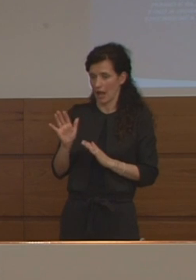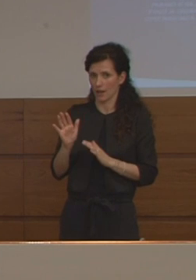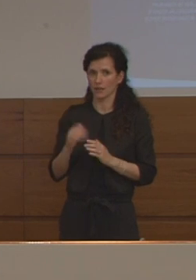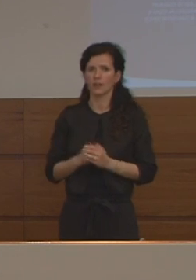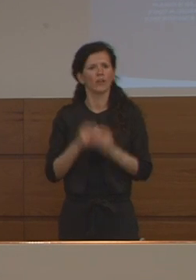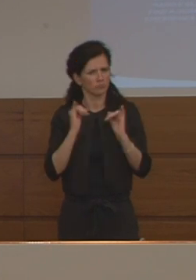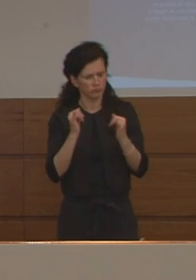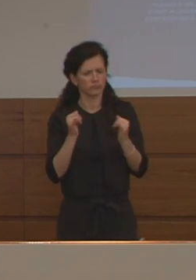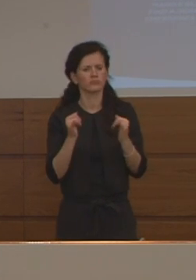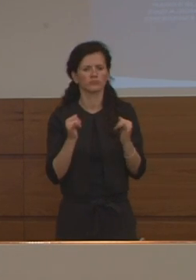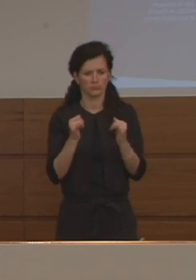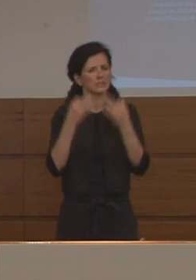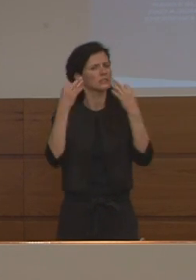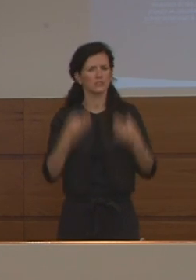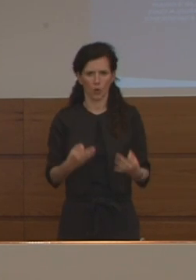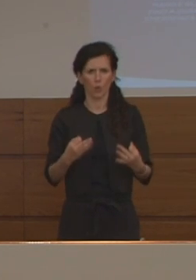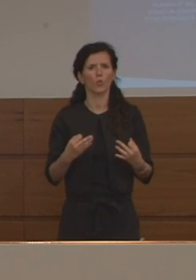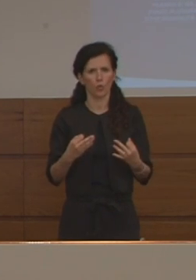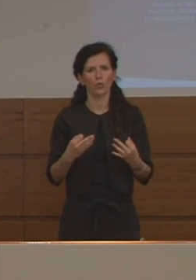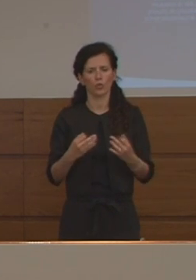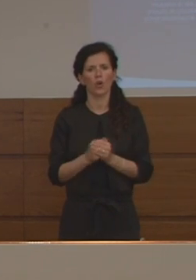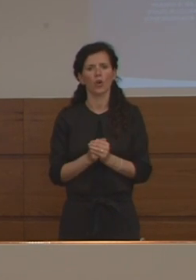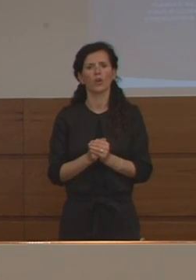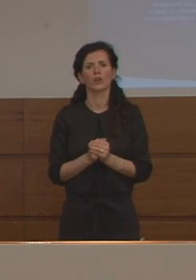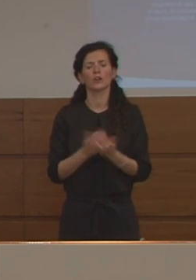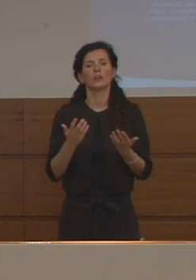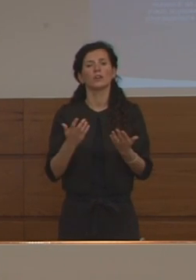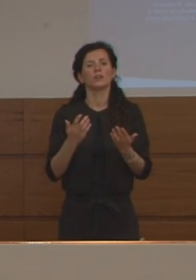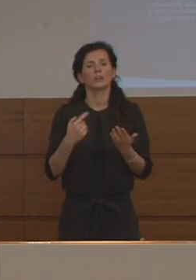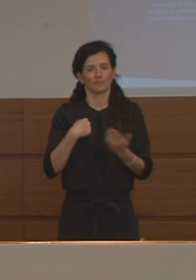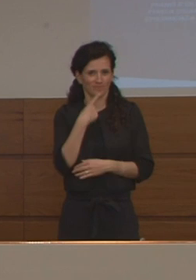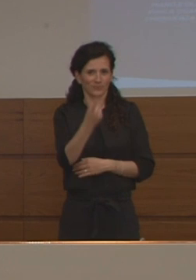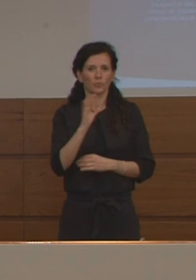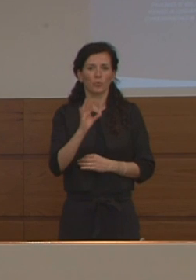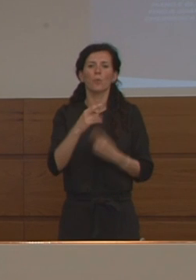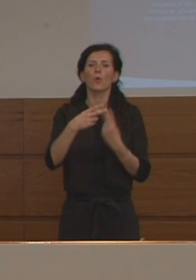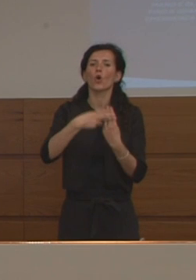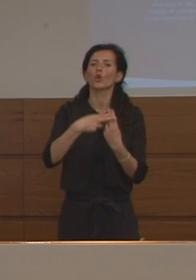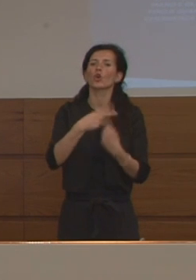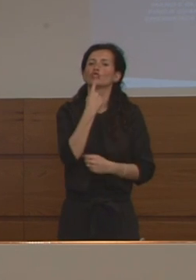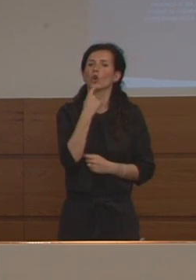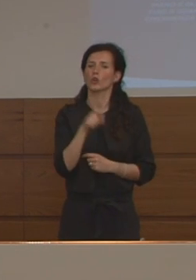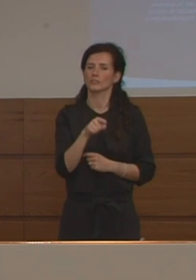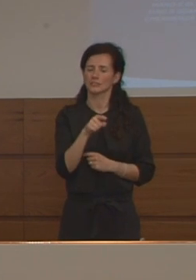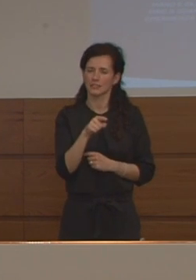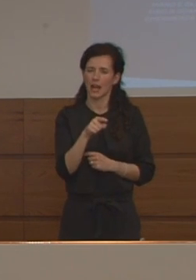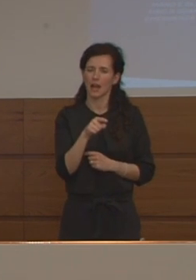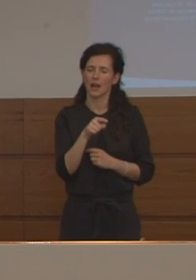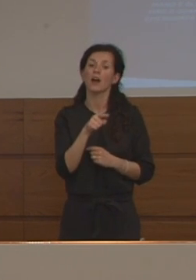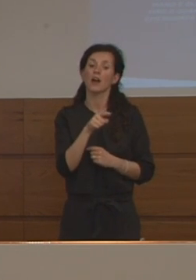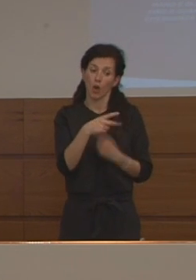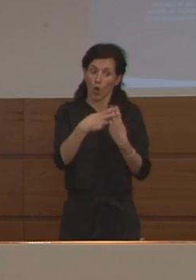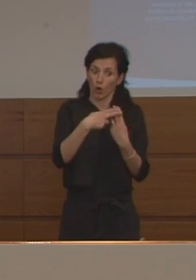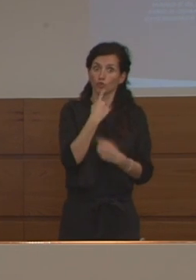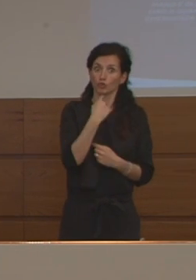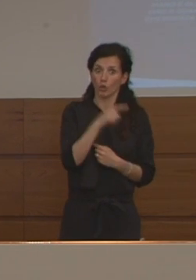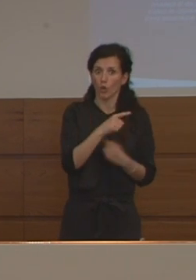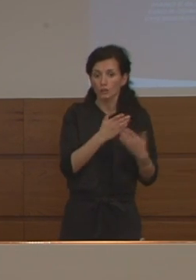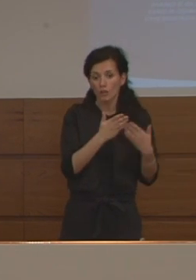Sicuramente. Non a caso io ho menzionato la Croce Rossa e la Croce Rossa darà un supporto insieme